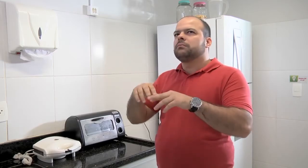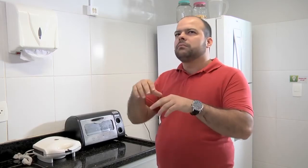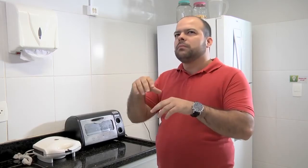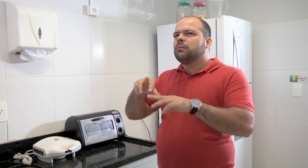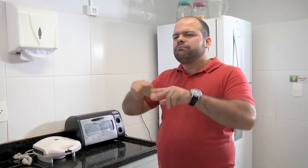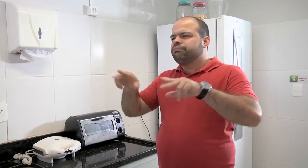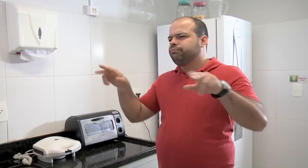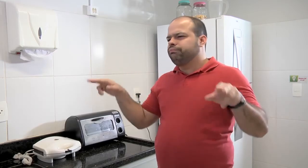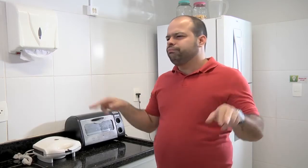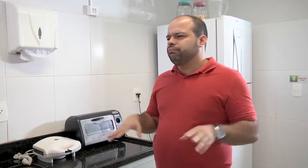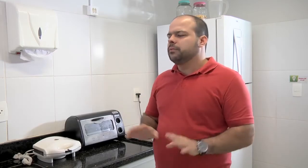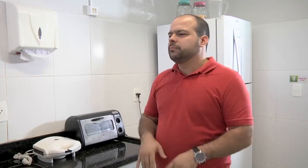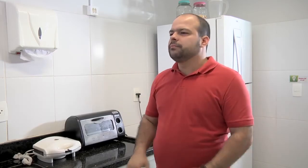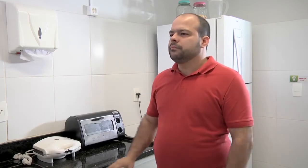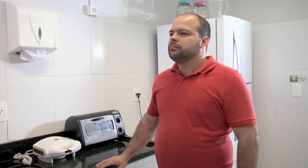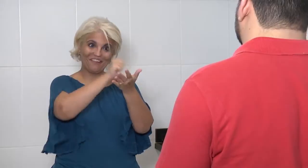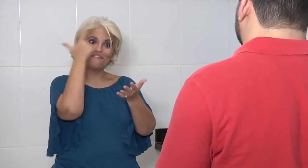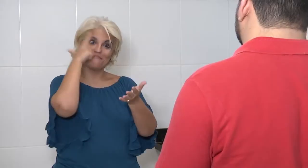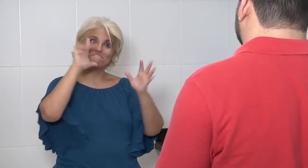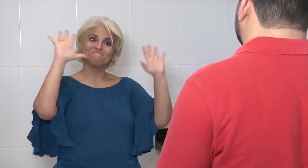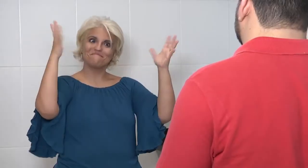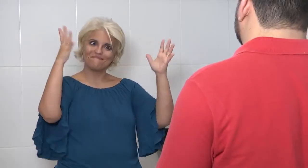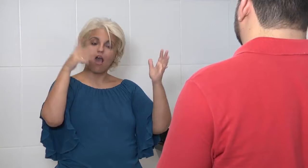vários Parabéns